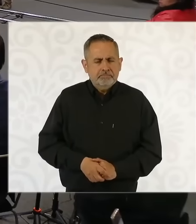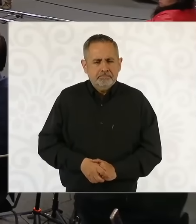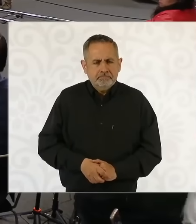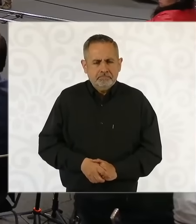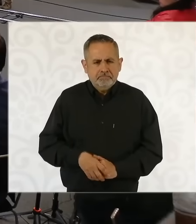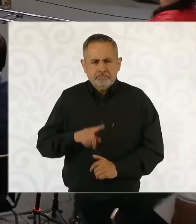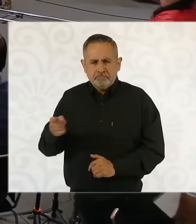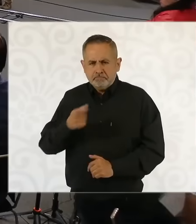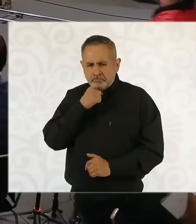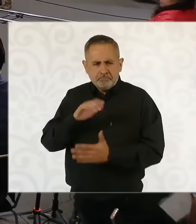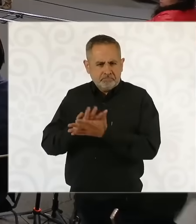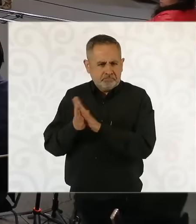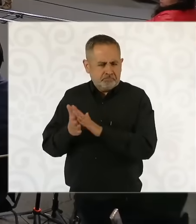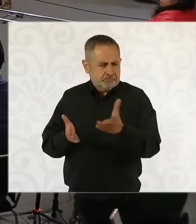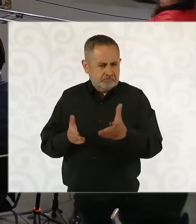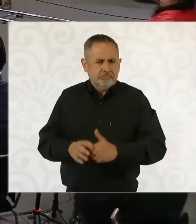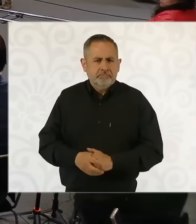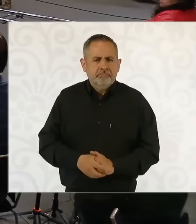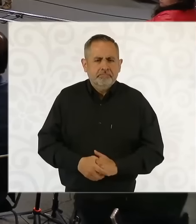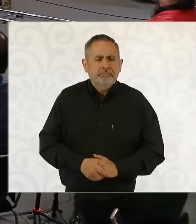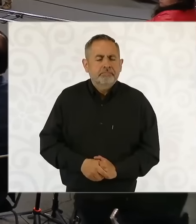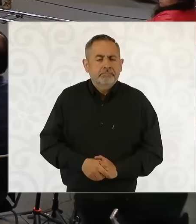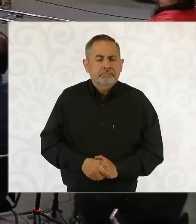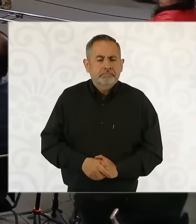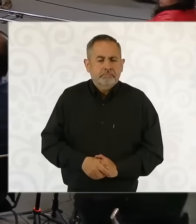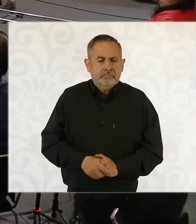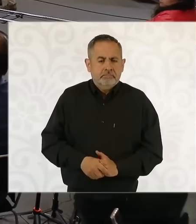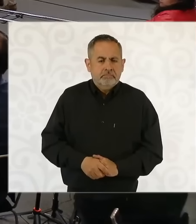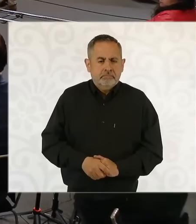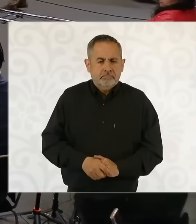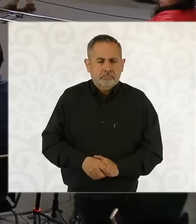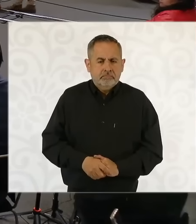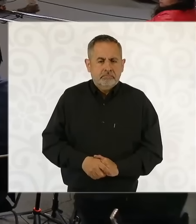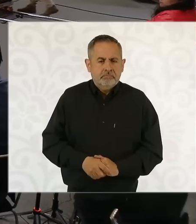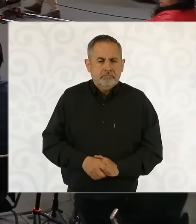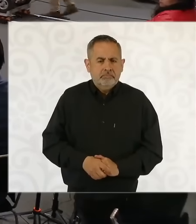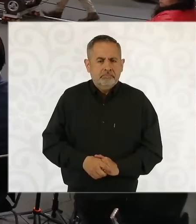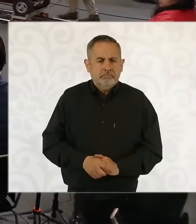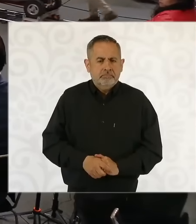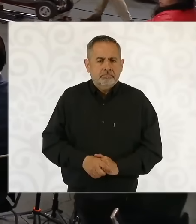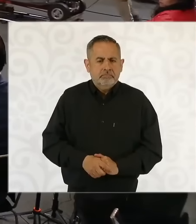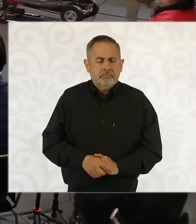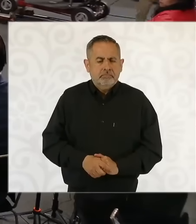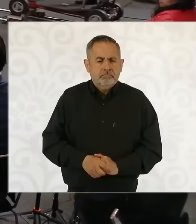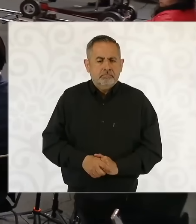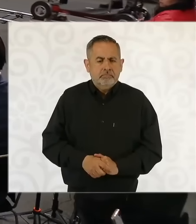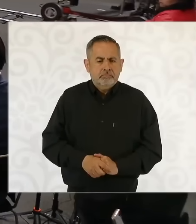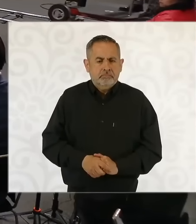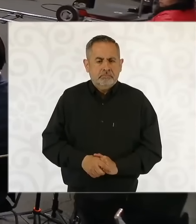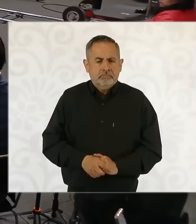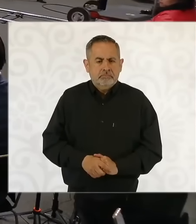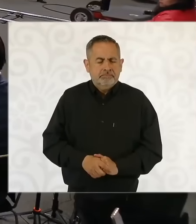si lo quiere traducir para todo el pueblo de México okay sorry un minuto por lo traigo